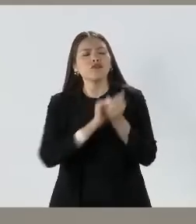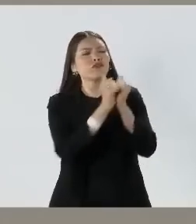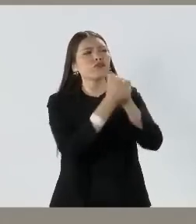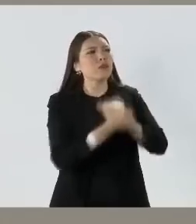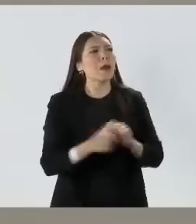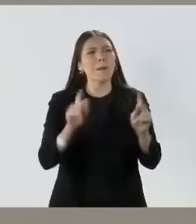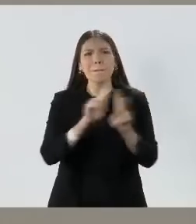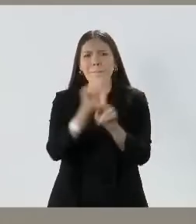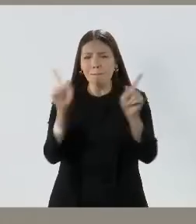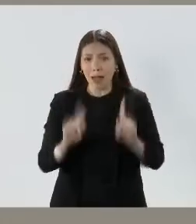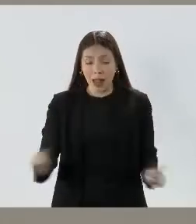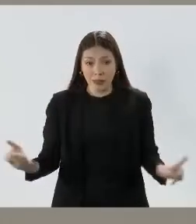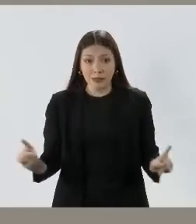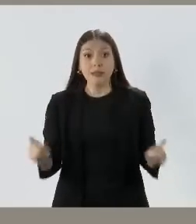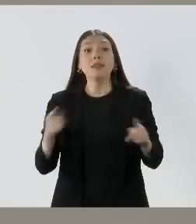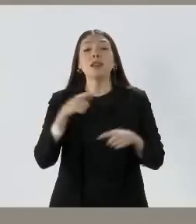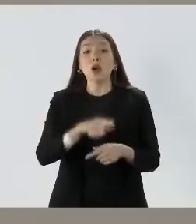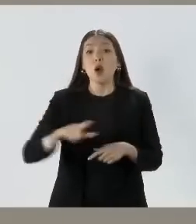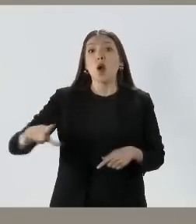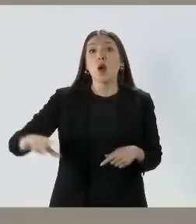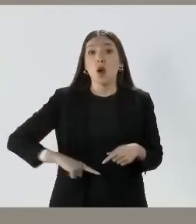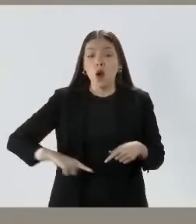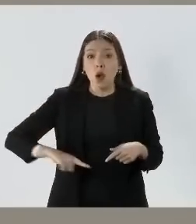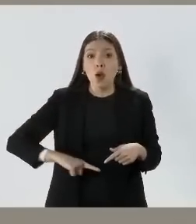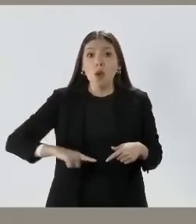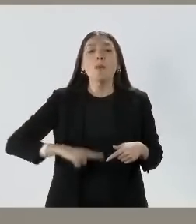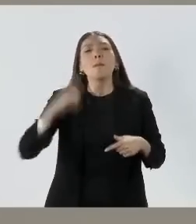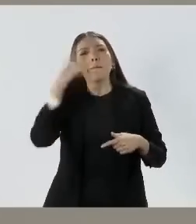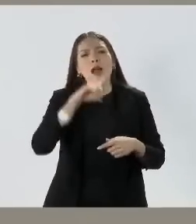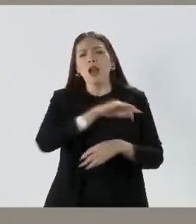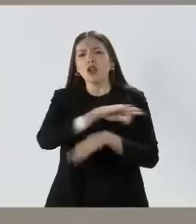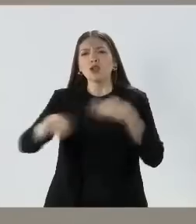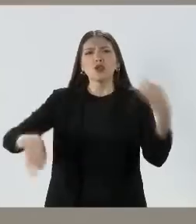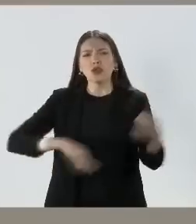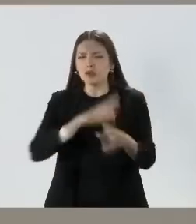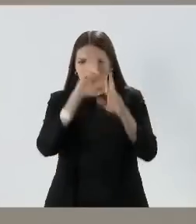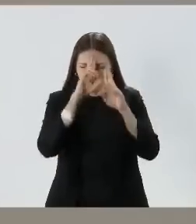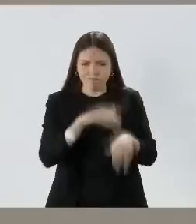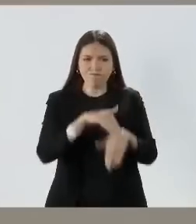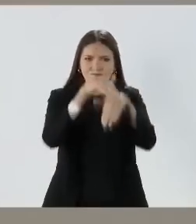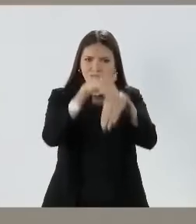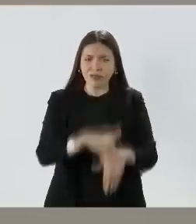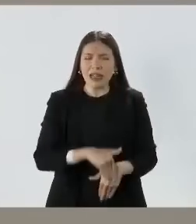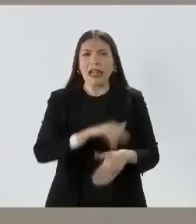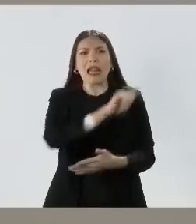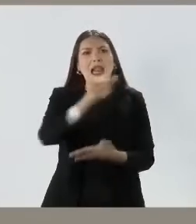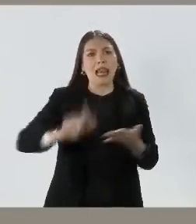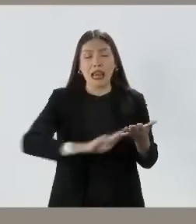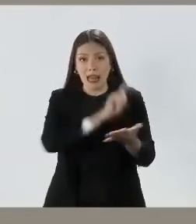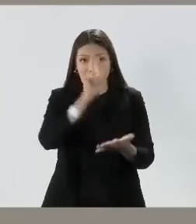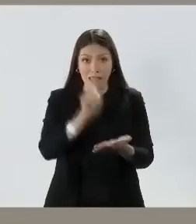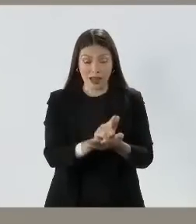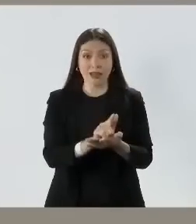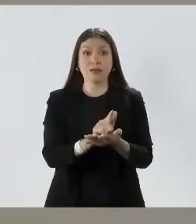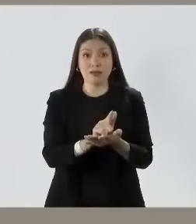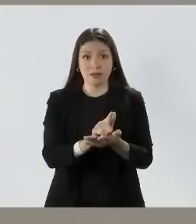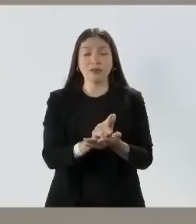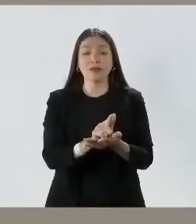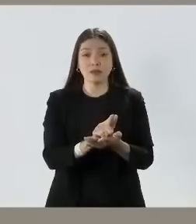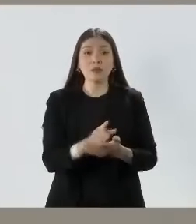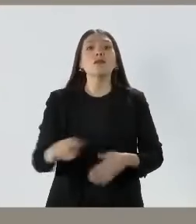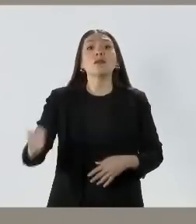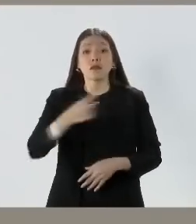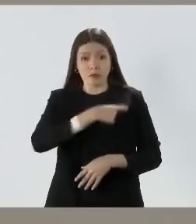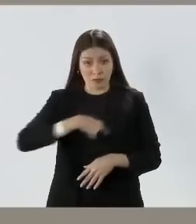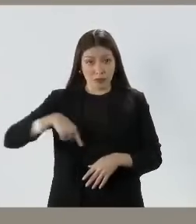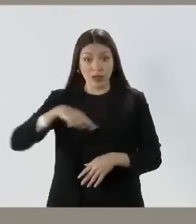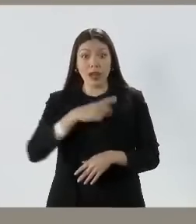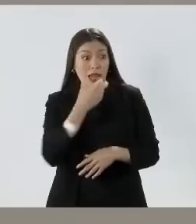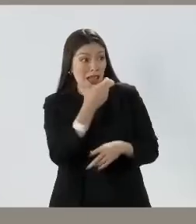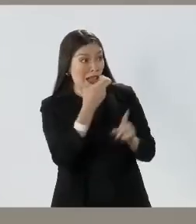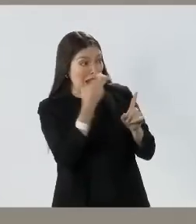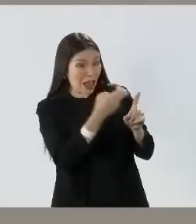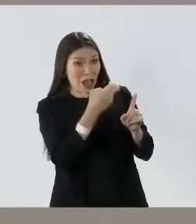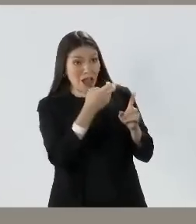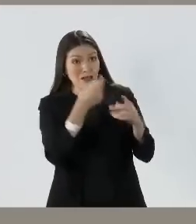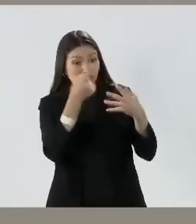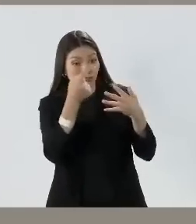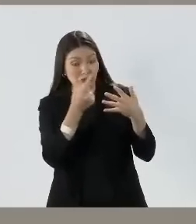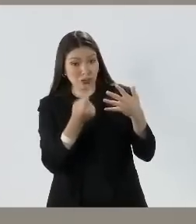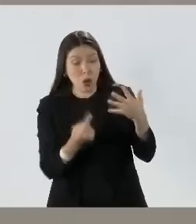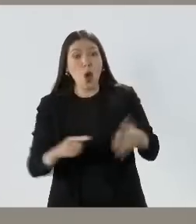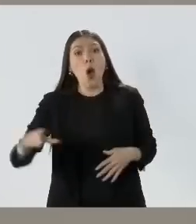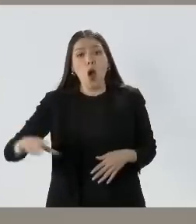garantiza el respeto de la ley quiero decirles que asumimos el gobierno en una ciudad que esté